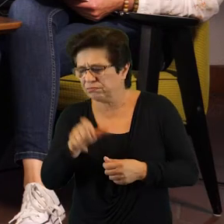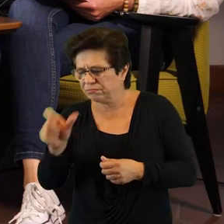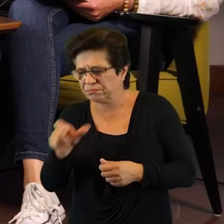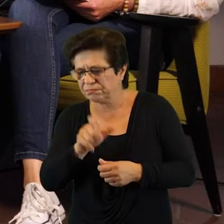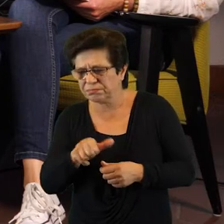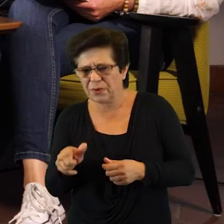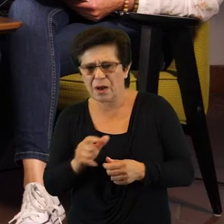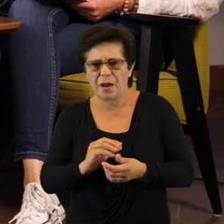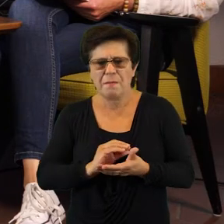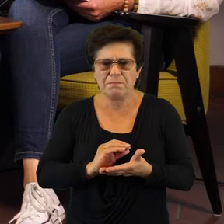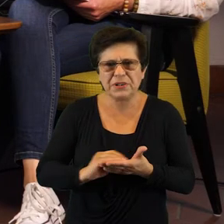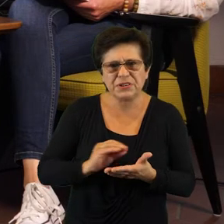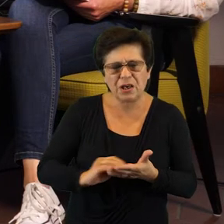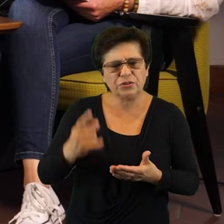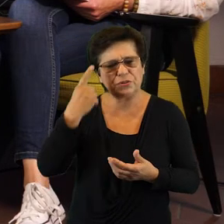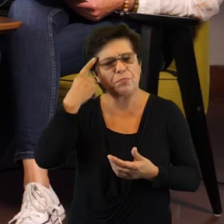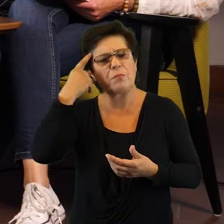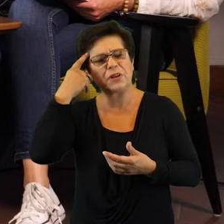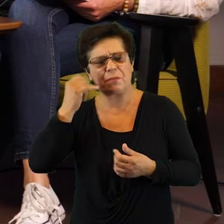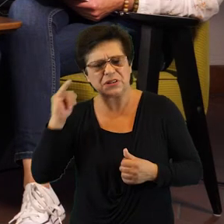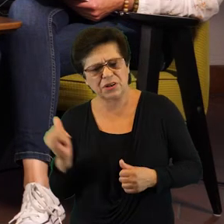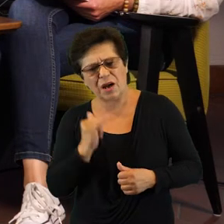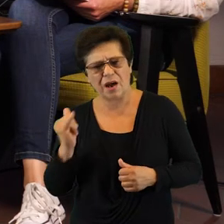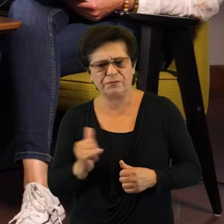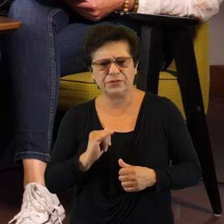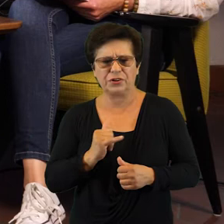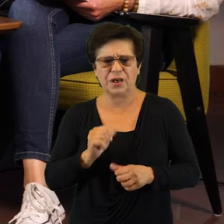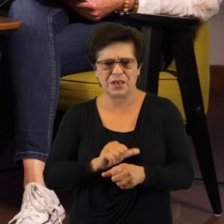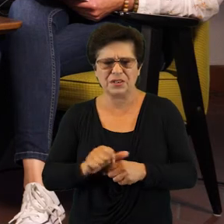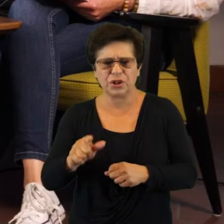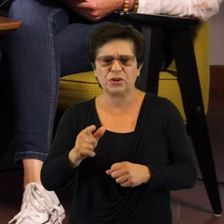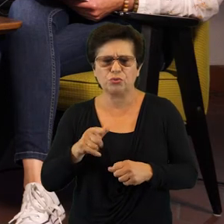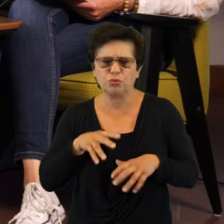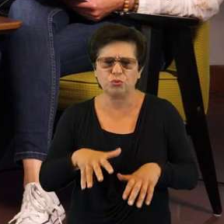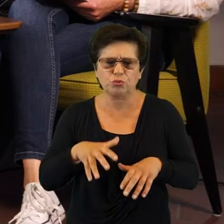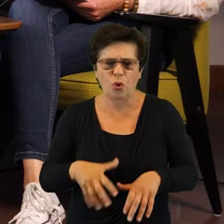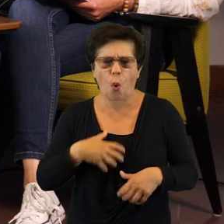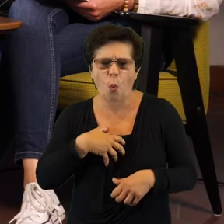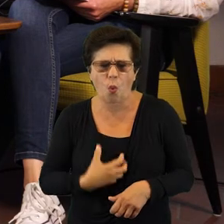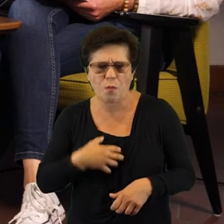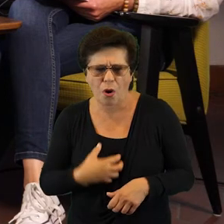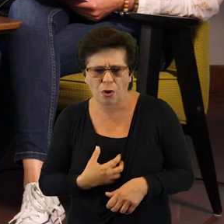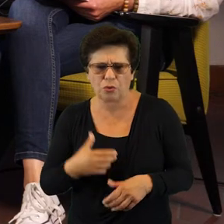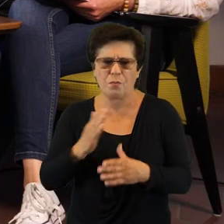I zawsze to jest tak, że tam jest bardzo dużo humoru i tam jest bardzo dużo między wierszami właśnie.